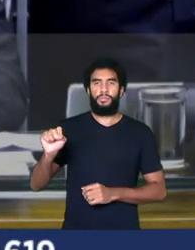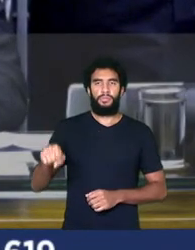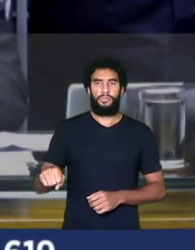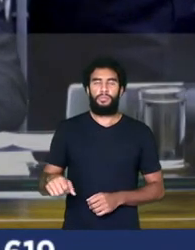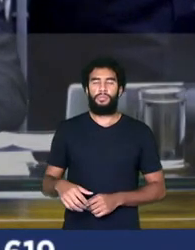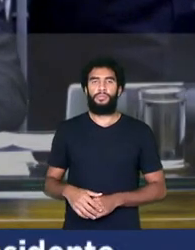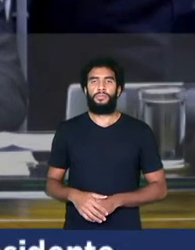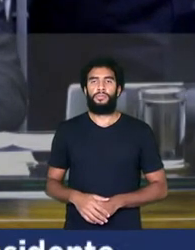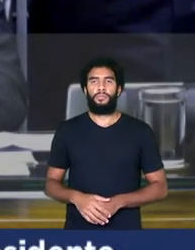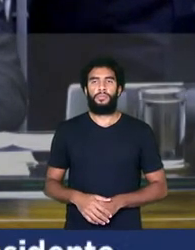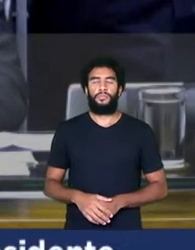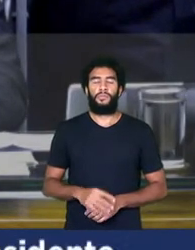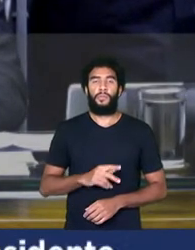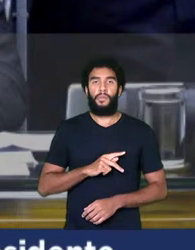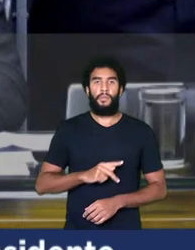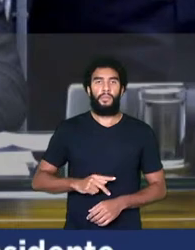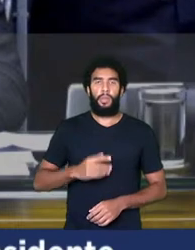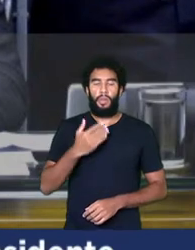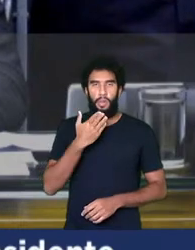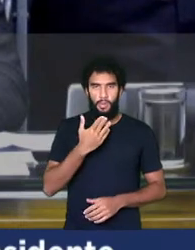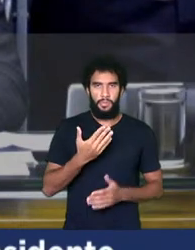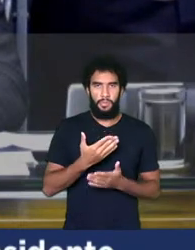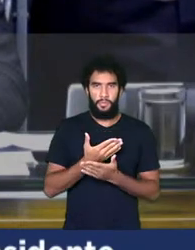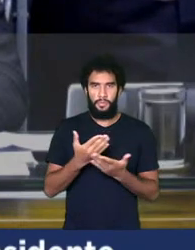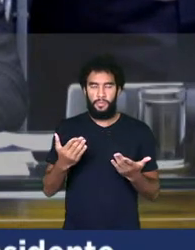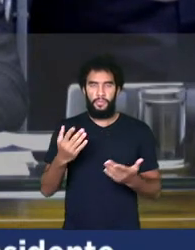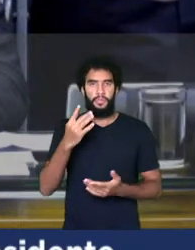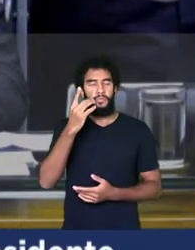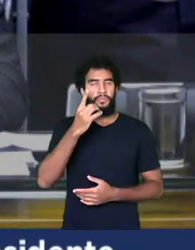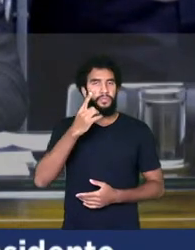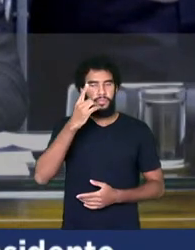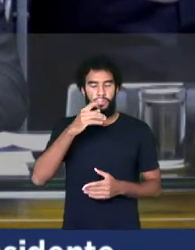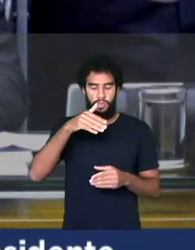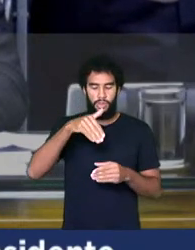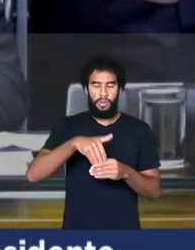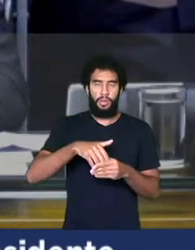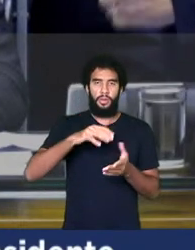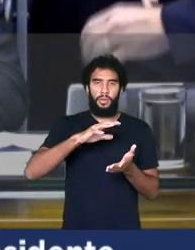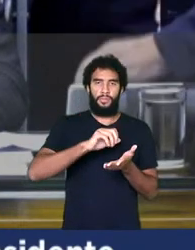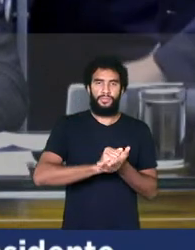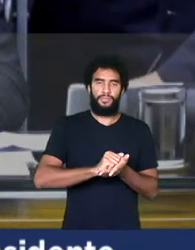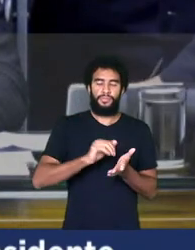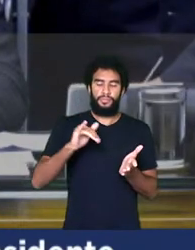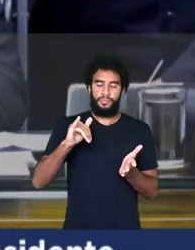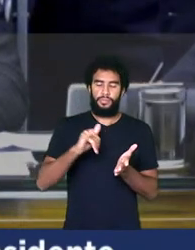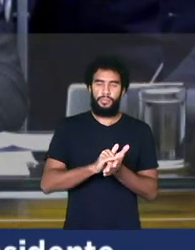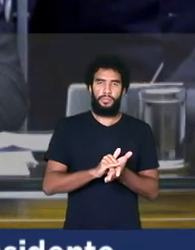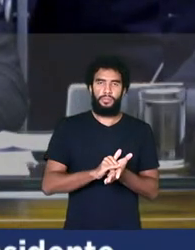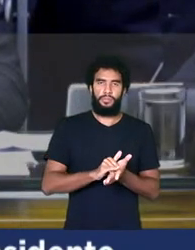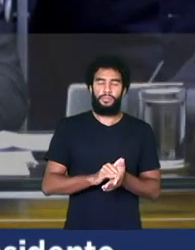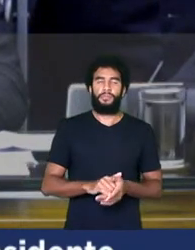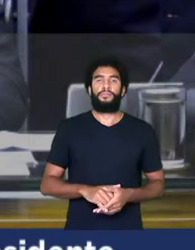DESTAQUE. SIM AO TEXTO. A PRESIDÊNCIA SOLICITA ÀS SENHORAS DEPUTADAS E AOS SENHORES DEPUTADOS QUE REGISTREM SEUS VOTOS NO INFOLEG PARLAMENTAR. ESTÁ